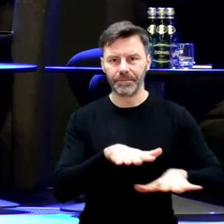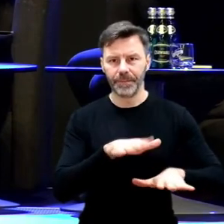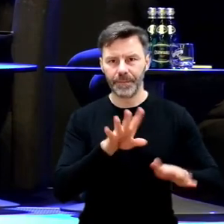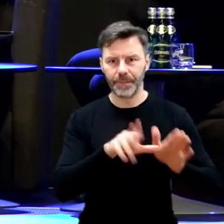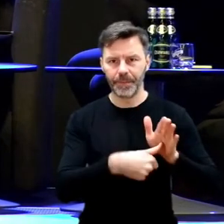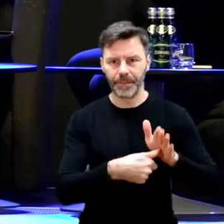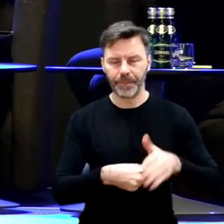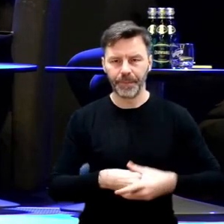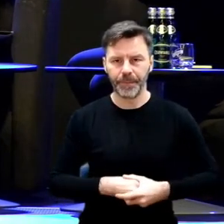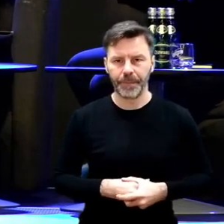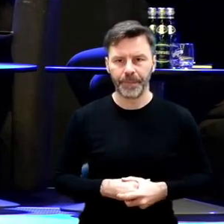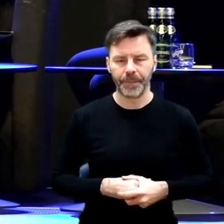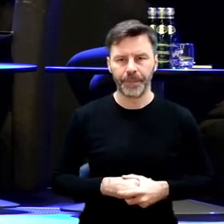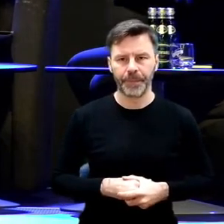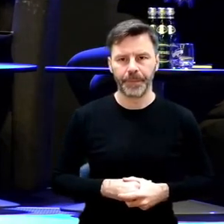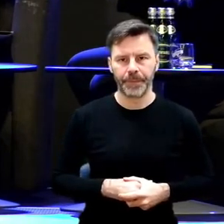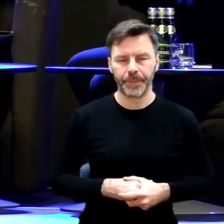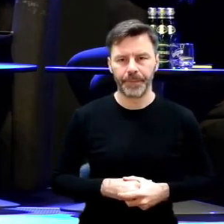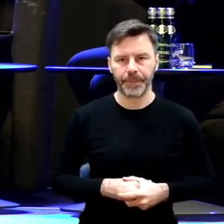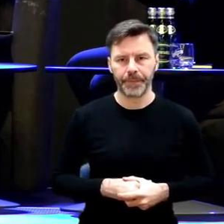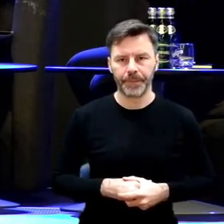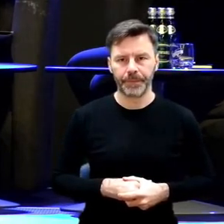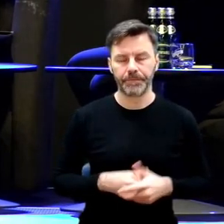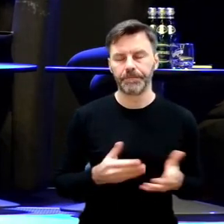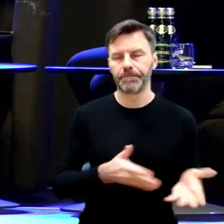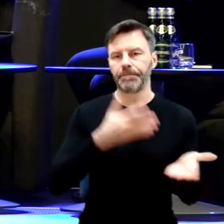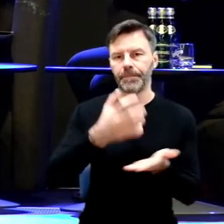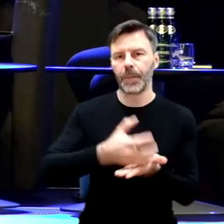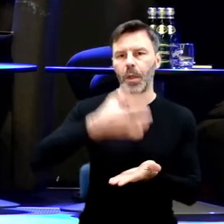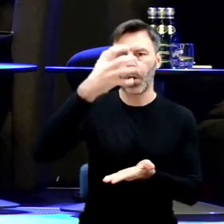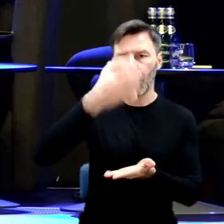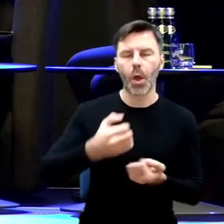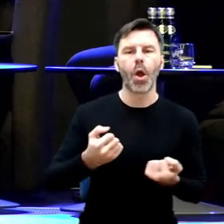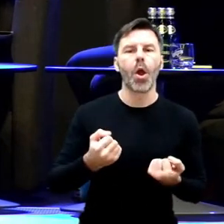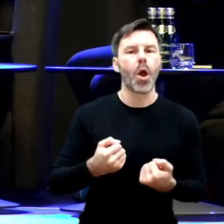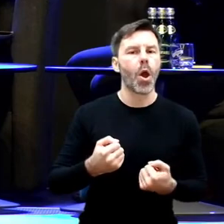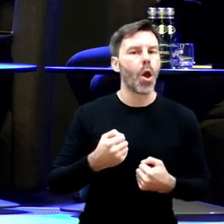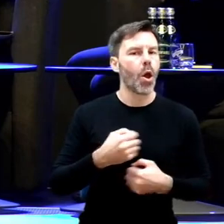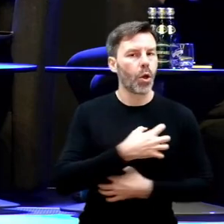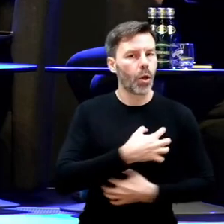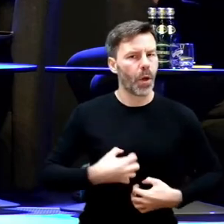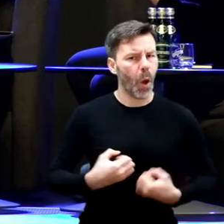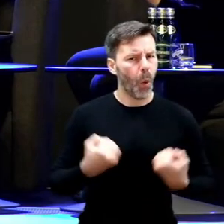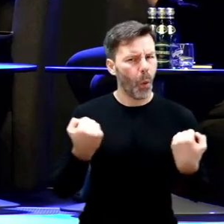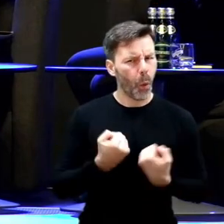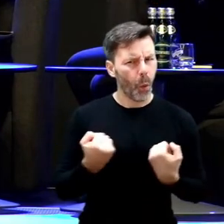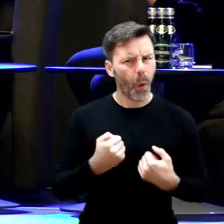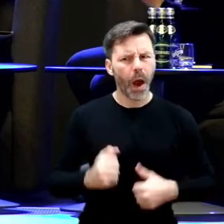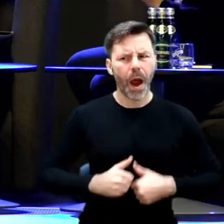o którym mówiliśmy, silna, czyli silna gospodarka, stabilna sytuacja demograficzna przy zachowaniu stanu środowiska na poziomie gwarantującym